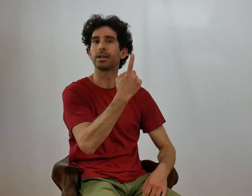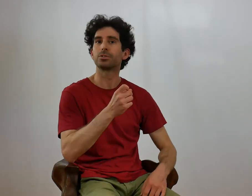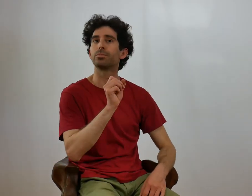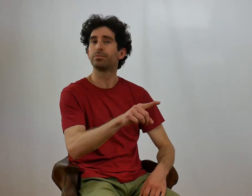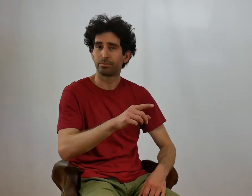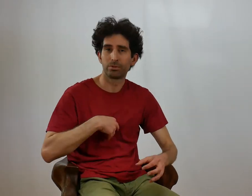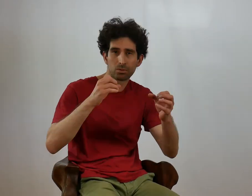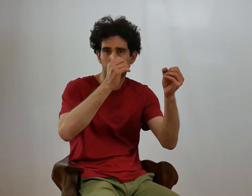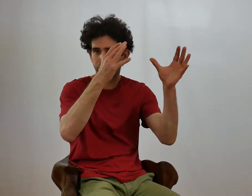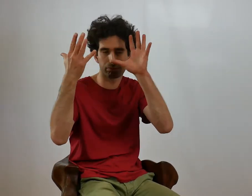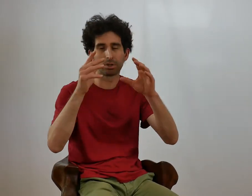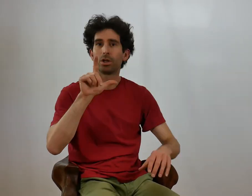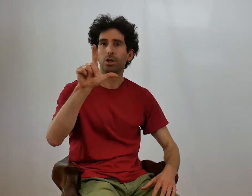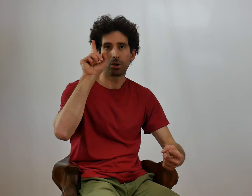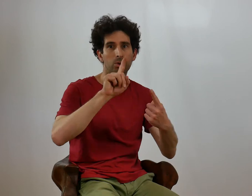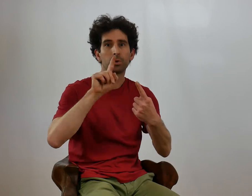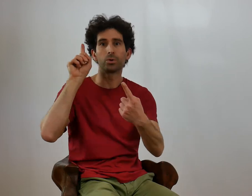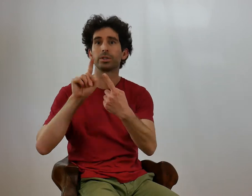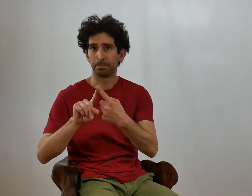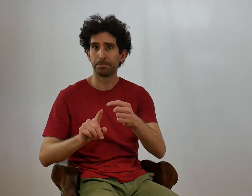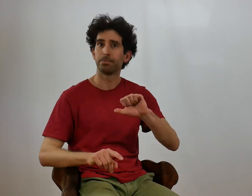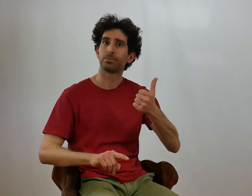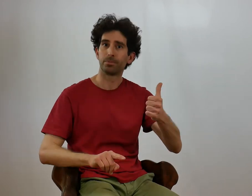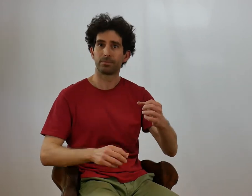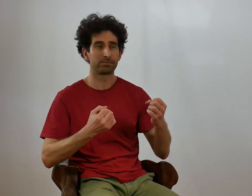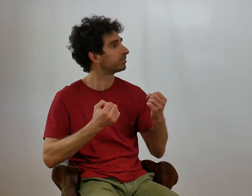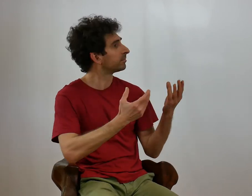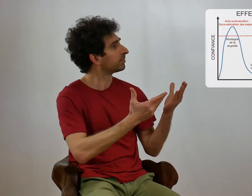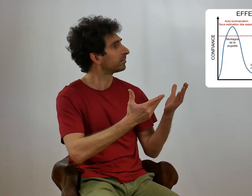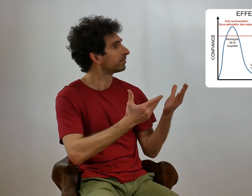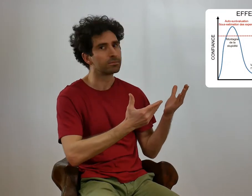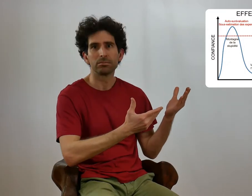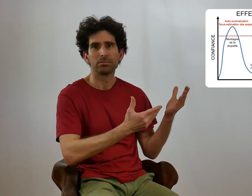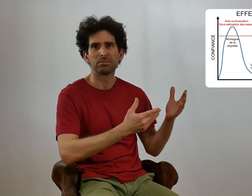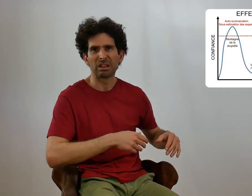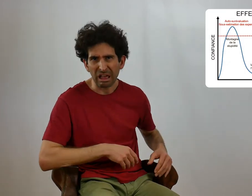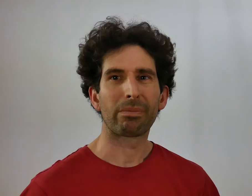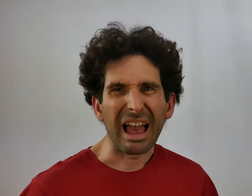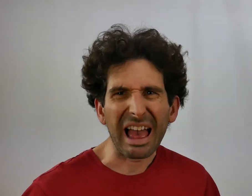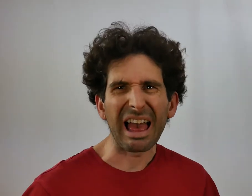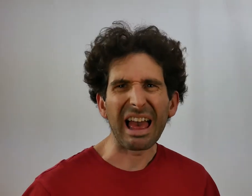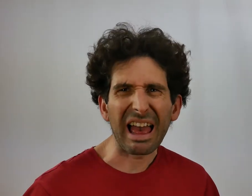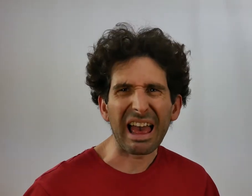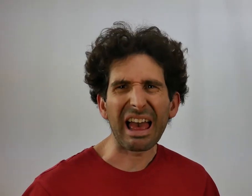Cette question m'évoque deux thèmes. Voici le premier. Hein ?